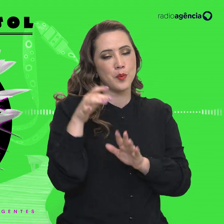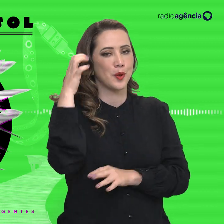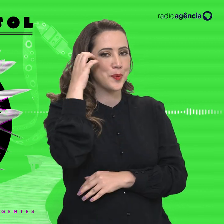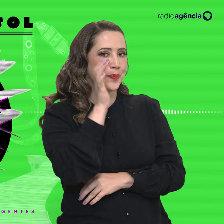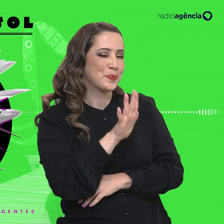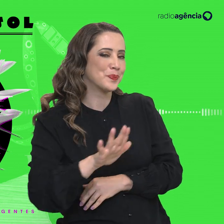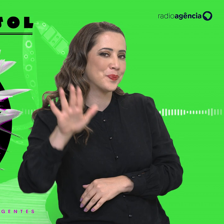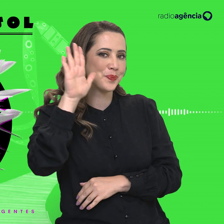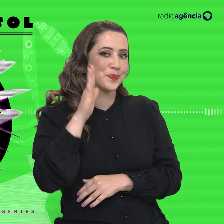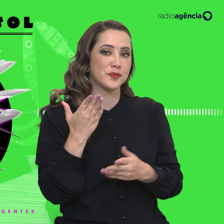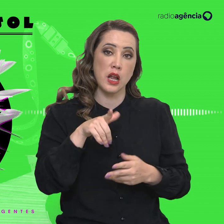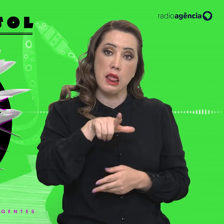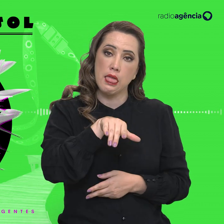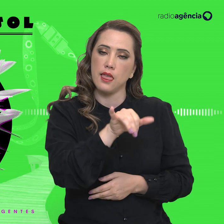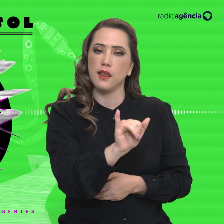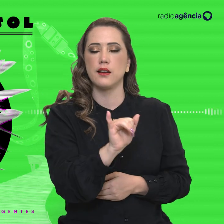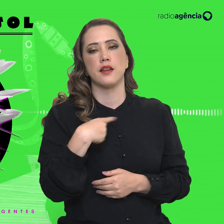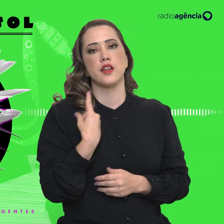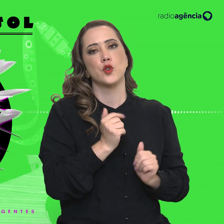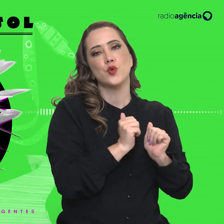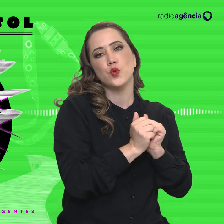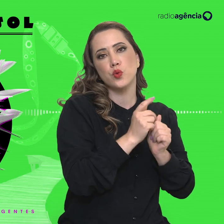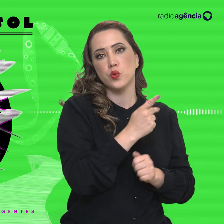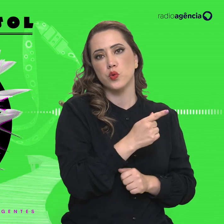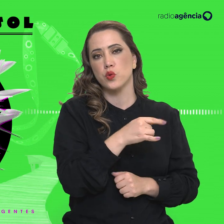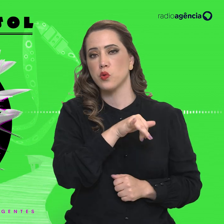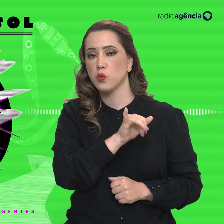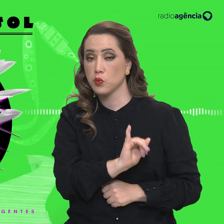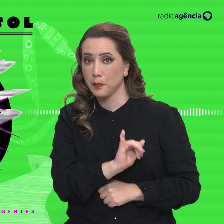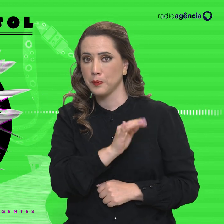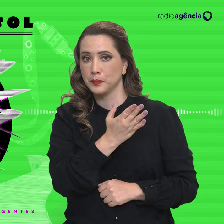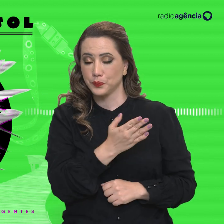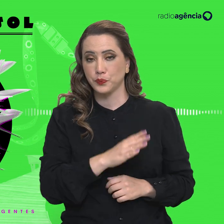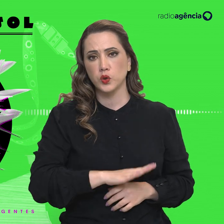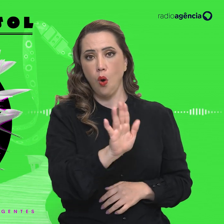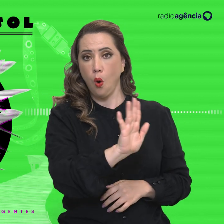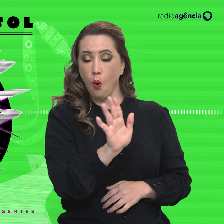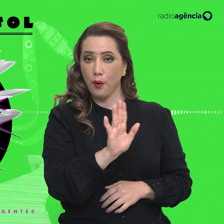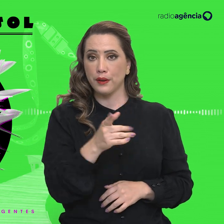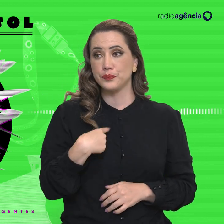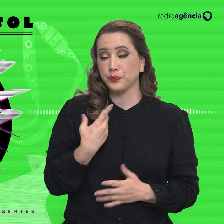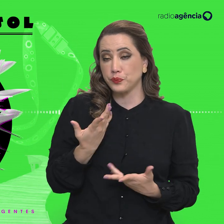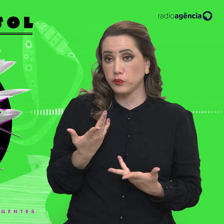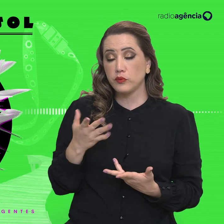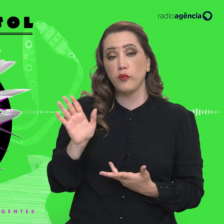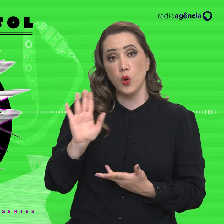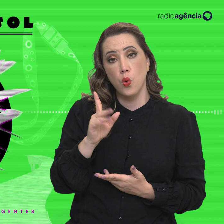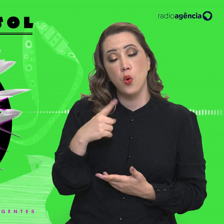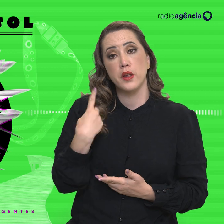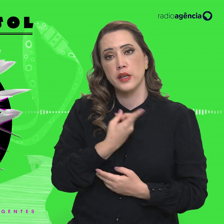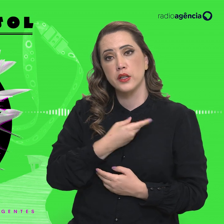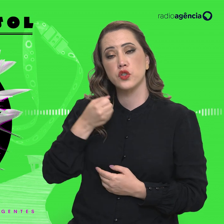Sou Leyberson Pedrosa e quem me acompanha é a Patrícia Serrão. [Patrícia] Olá! Nesta temporada, a gente narra histórias de pessoas